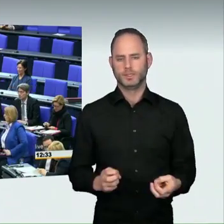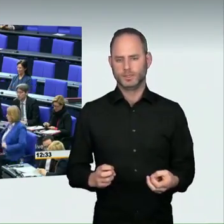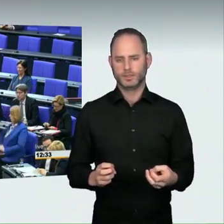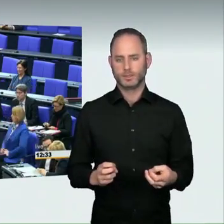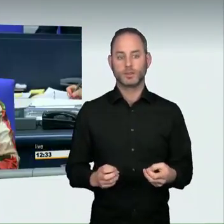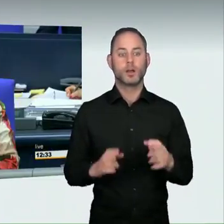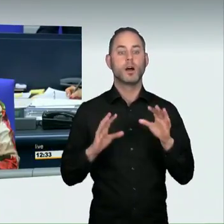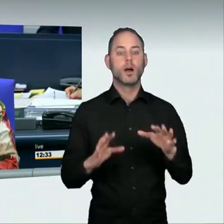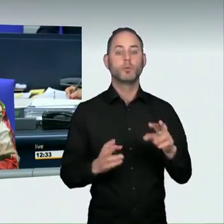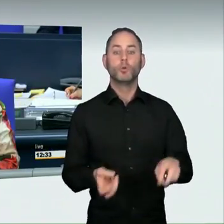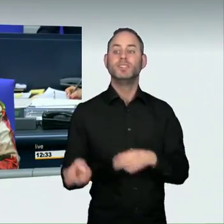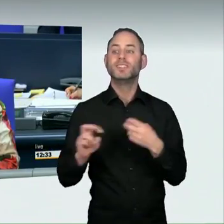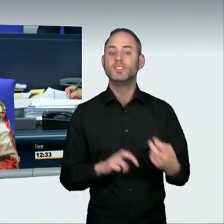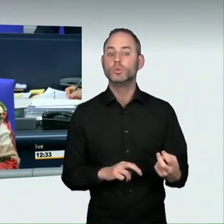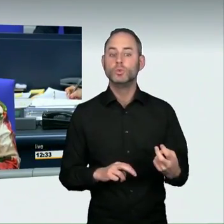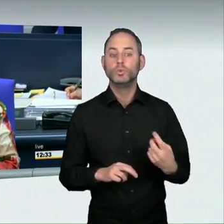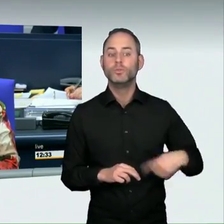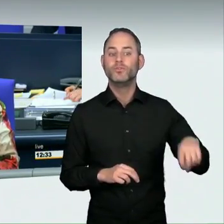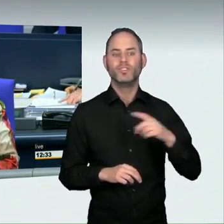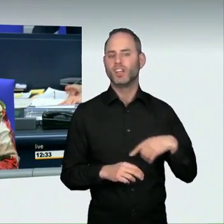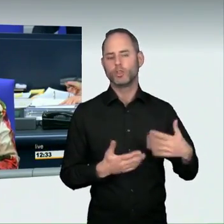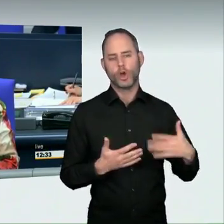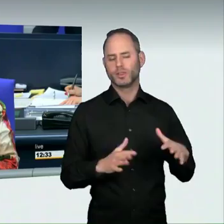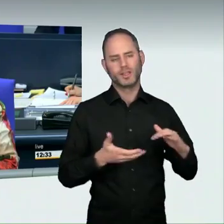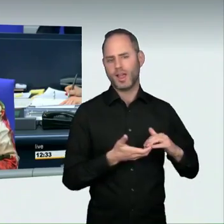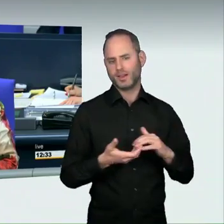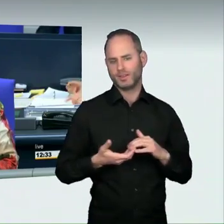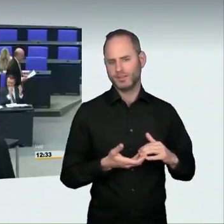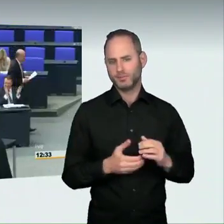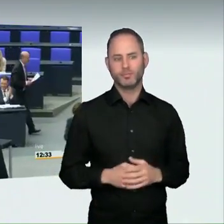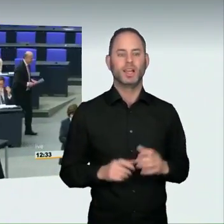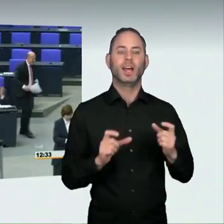(Präsidium): Vielen Dank, Klaus Mindrup. Nächster Redner: Kai Wegner für die CDU/CSU-Fraktion.